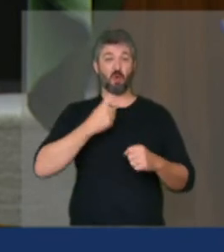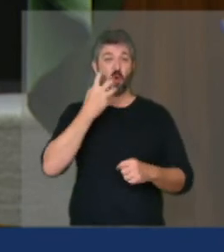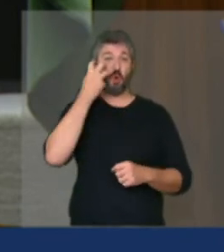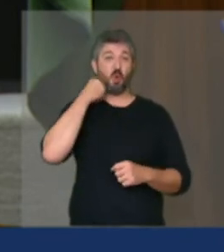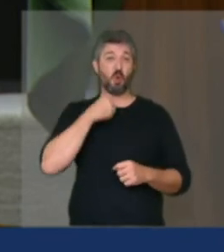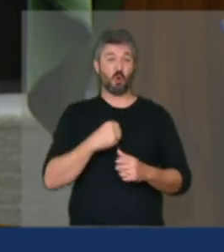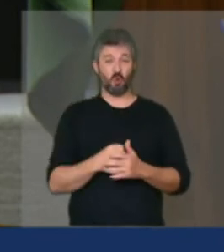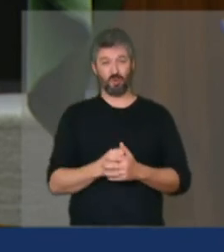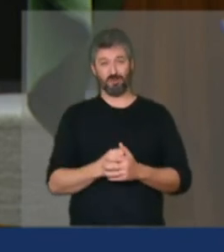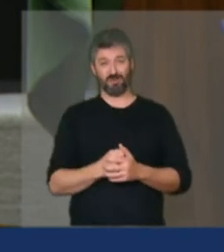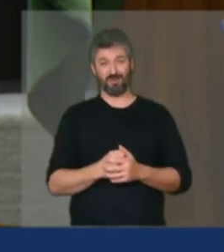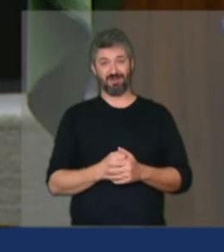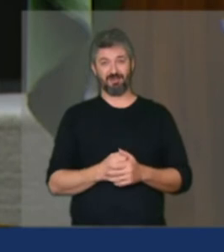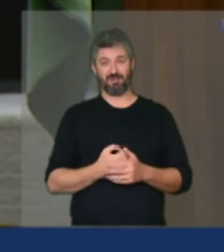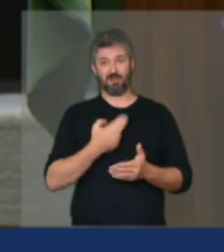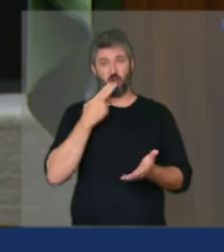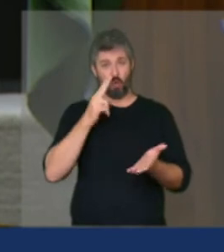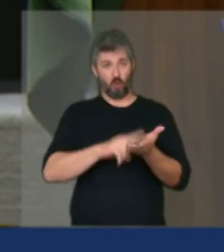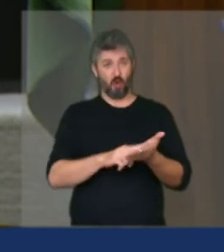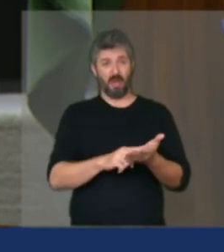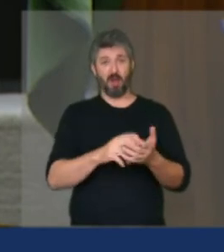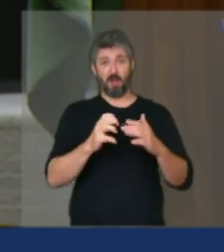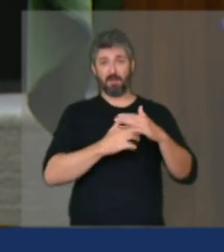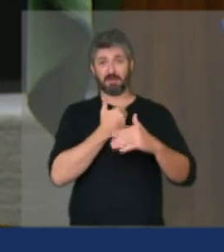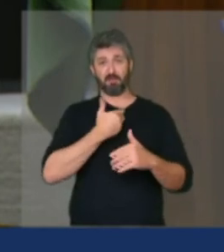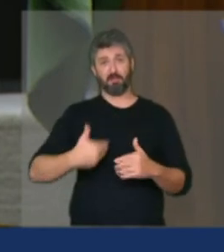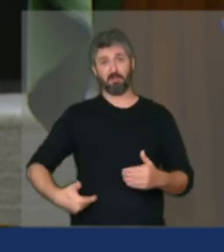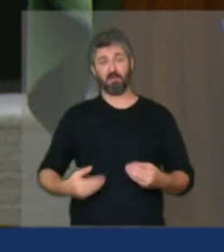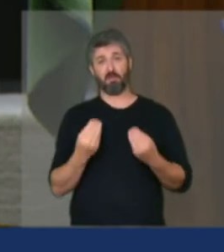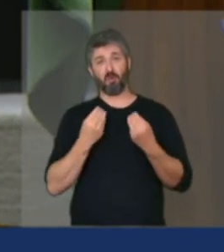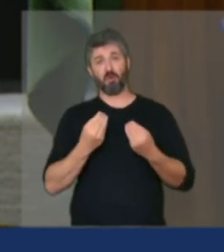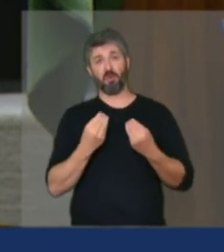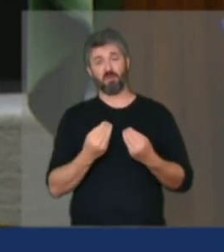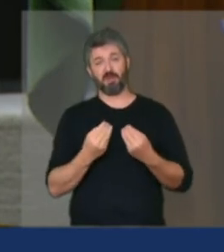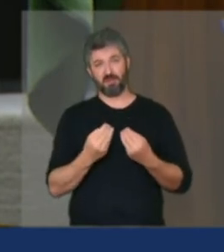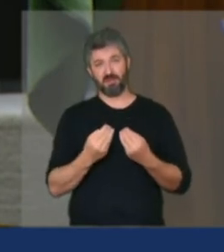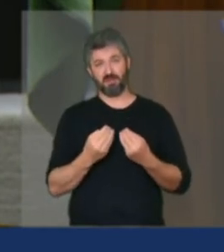CORREIOS É UMA EMPRESA PÚ BLICA, É UMA EMPRESA QUE FORTALECE A NOSSA NAÇÃO